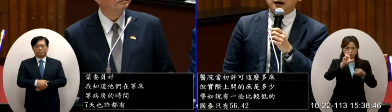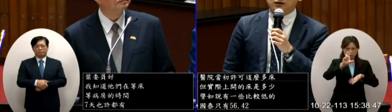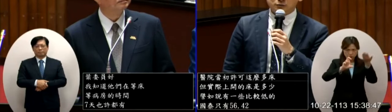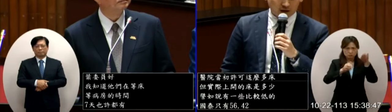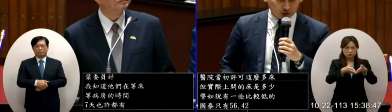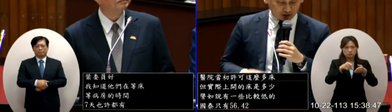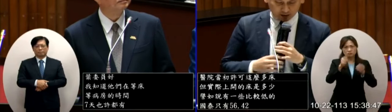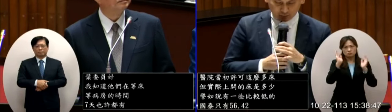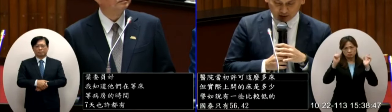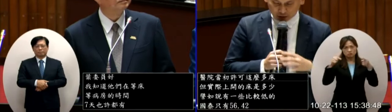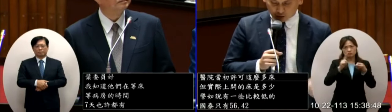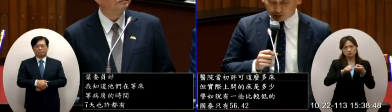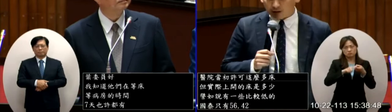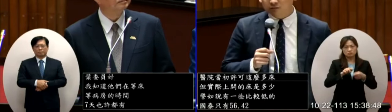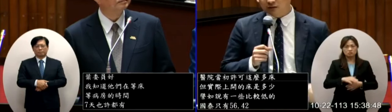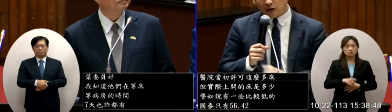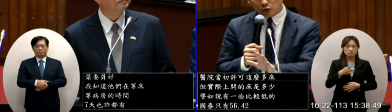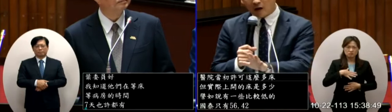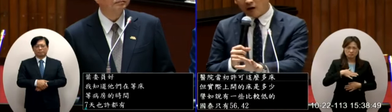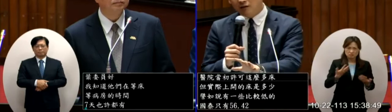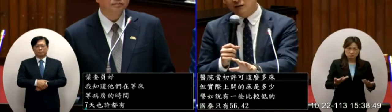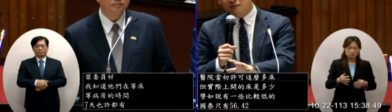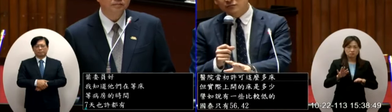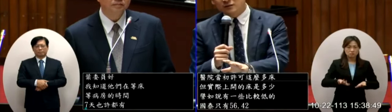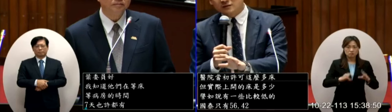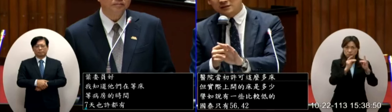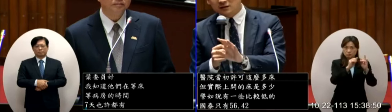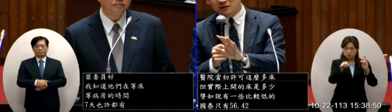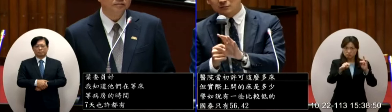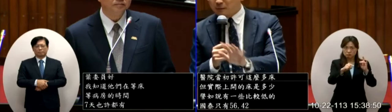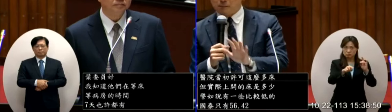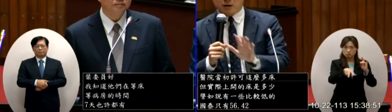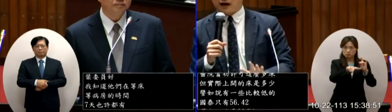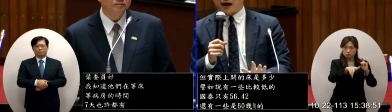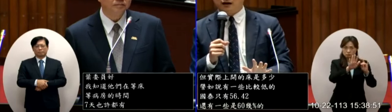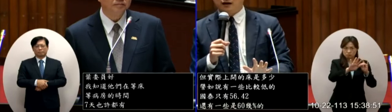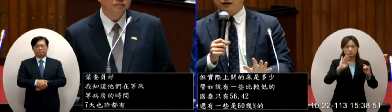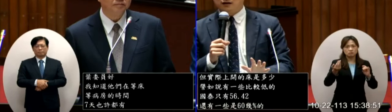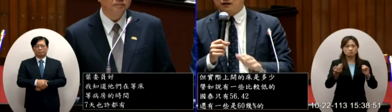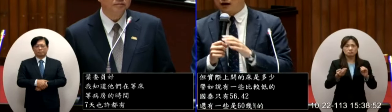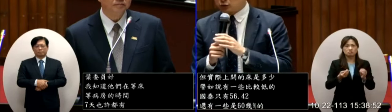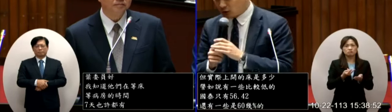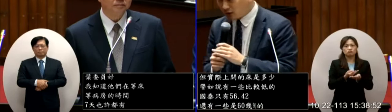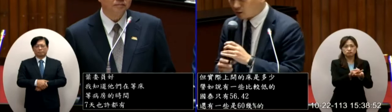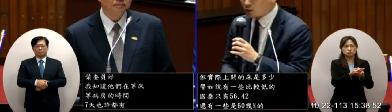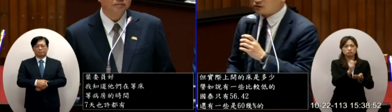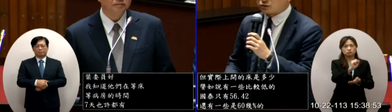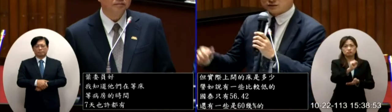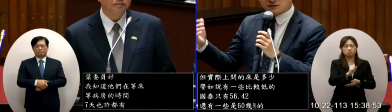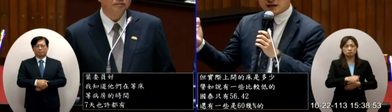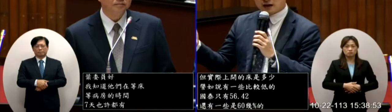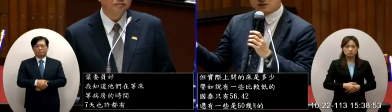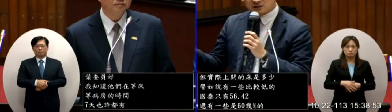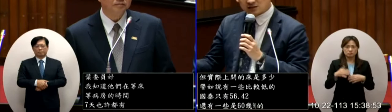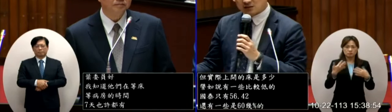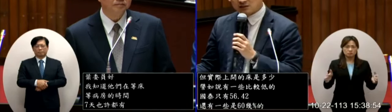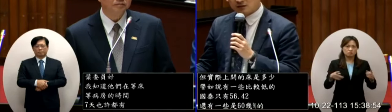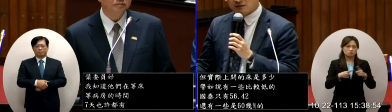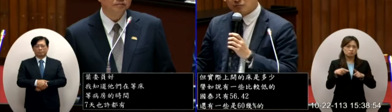那我不知道院長你知不知道這個狀況 它有床 但是沒有開 然後所以很多人就擠在急診室